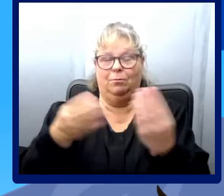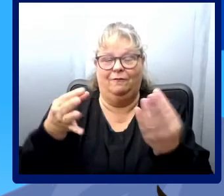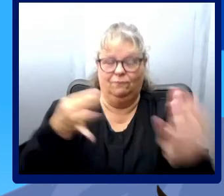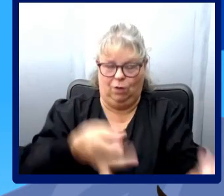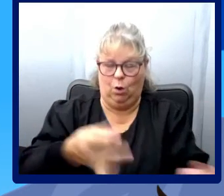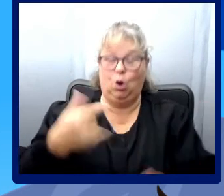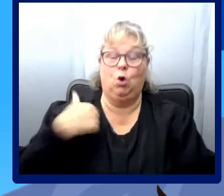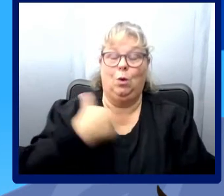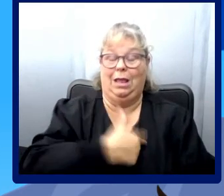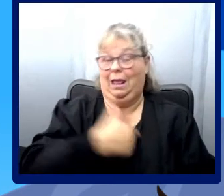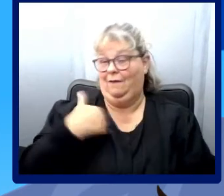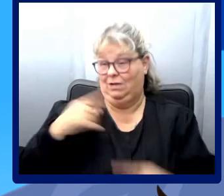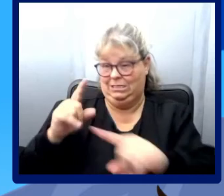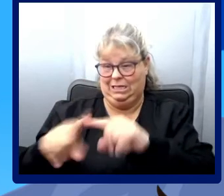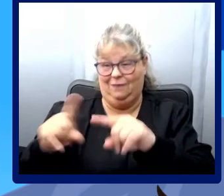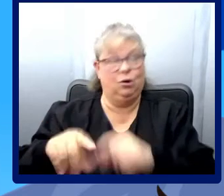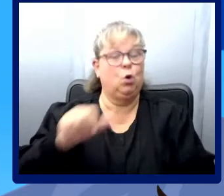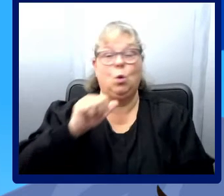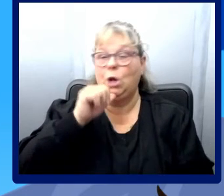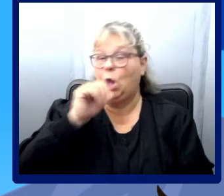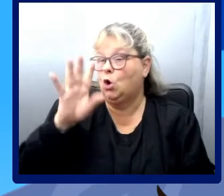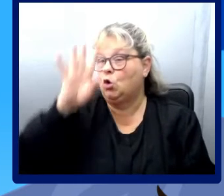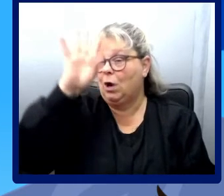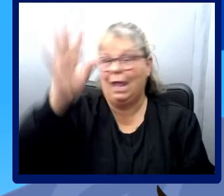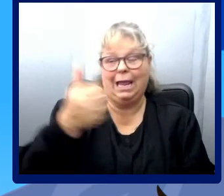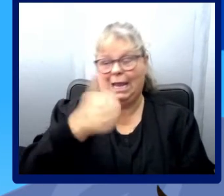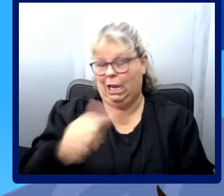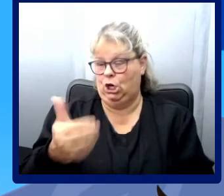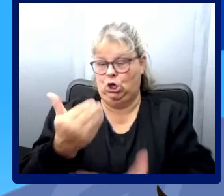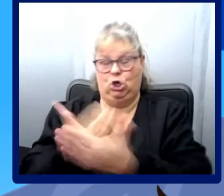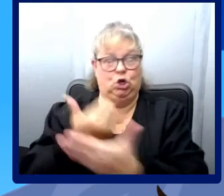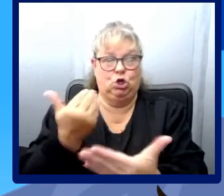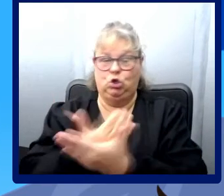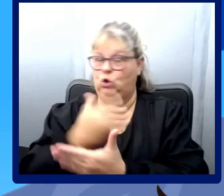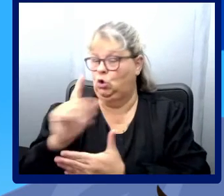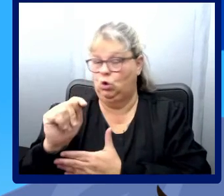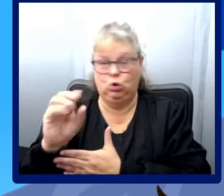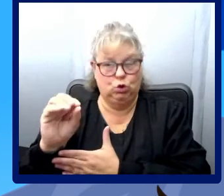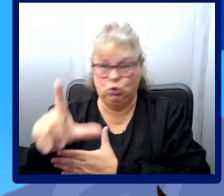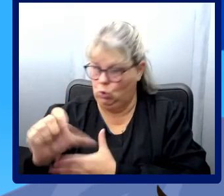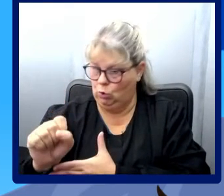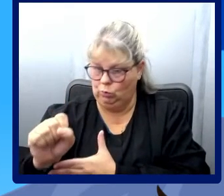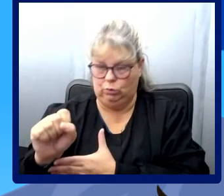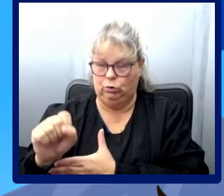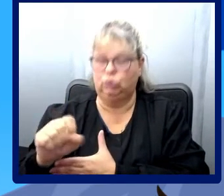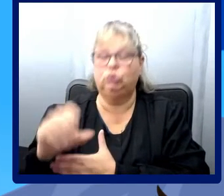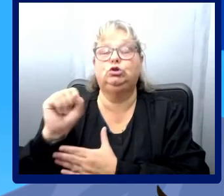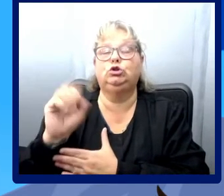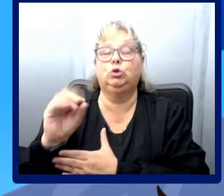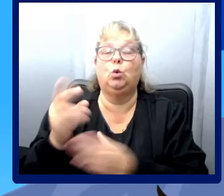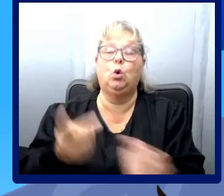y Process Builder, no estamos creando ninguna nueva herramienta. Así que nos pasamos rápidamente a flujo.